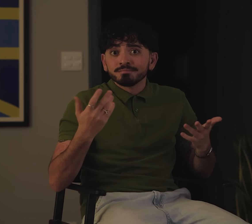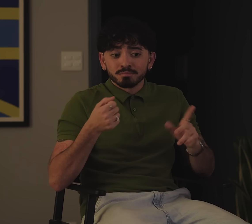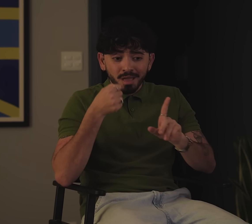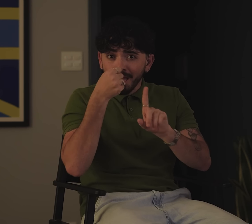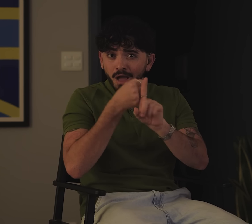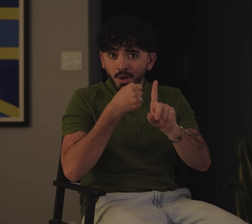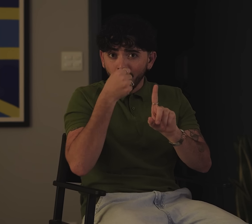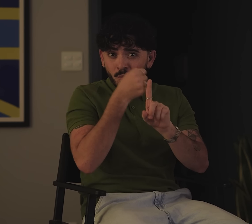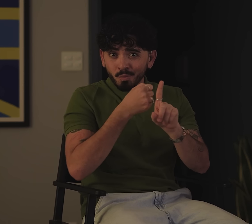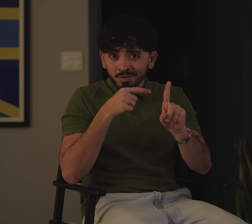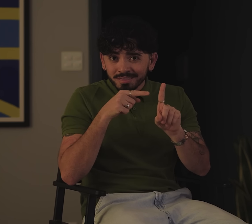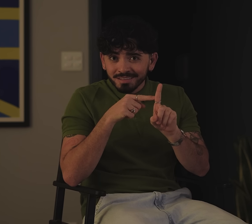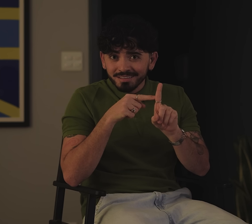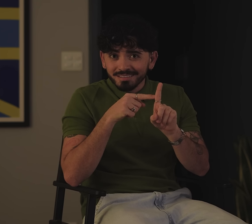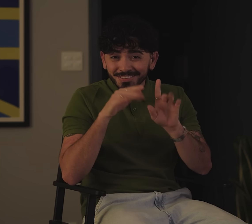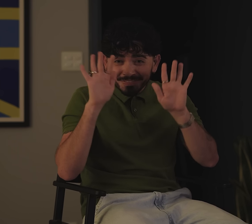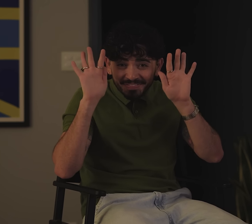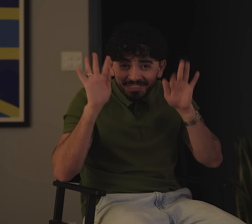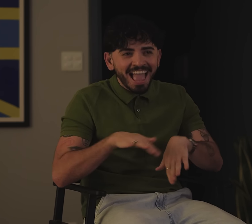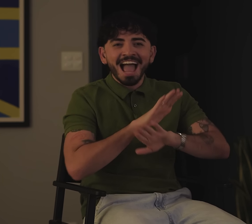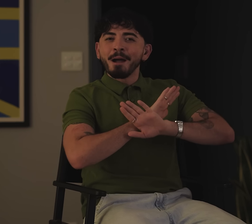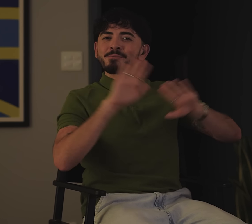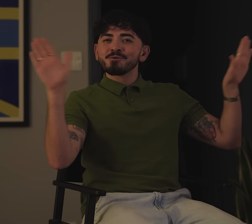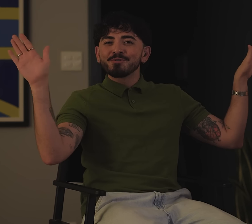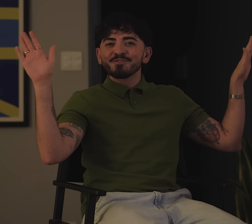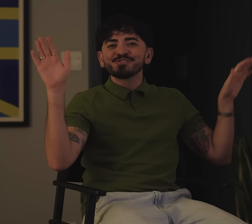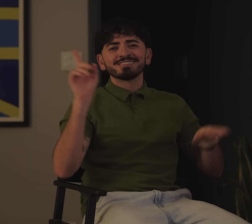Pois é uma luta infinita.